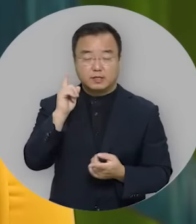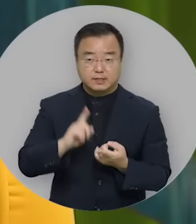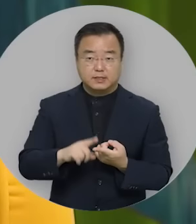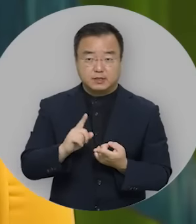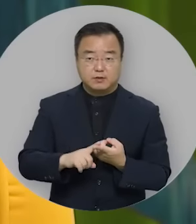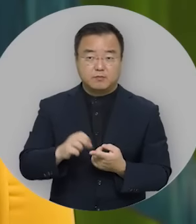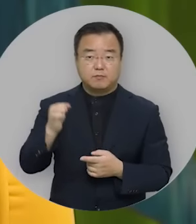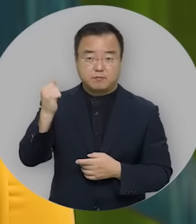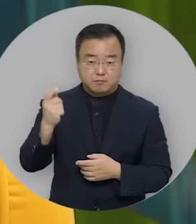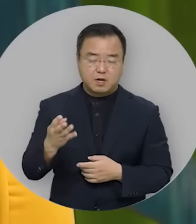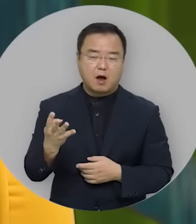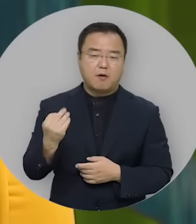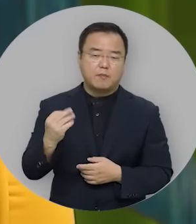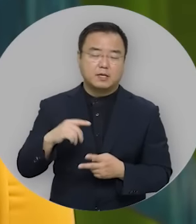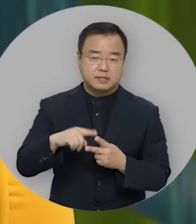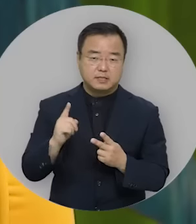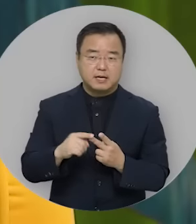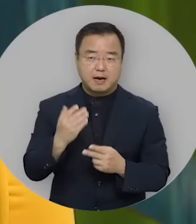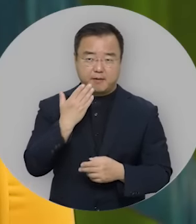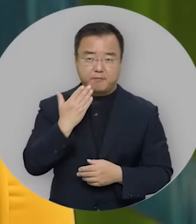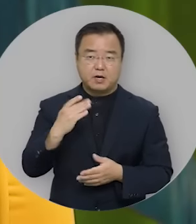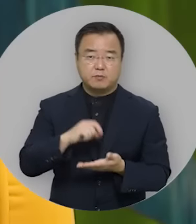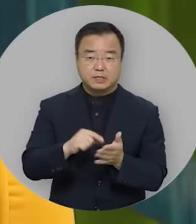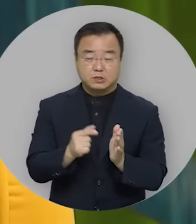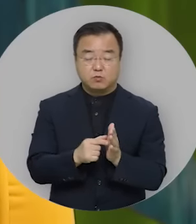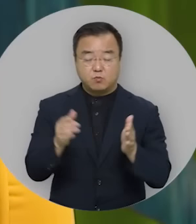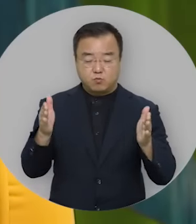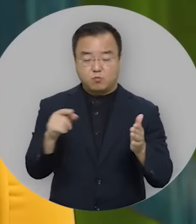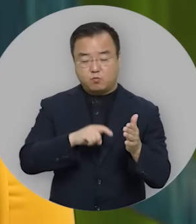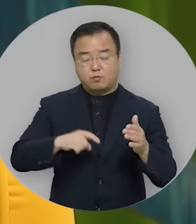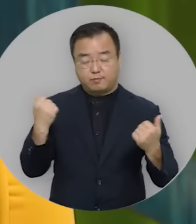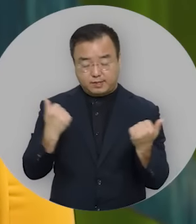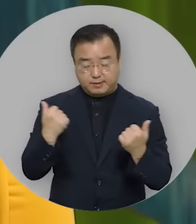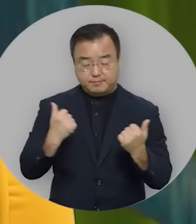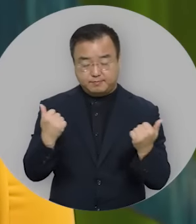그게 몇 차례가 되든 가능한 범위 내에서는 모든 협의의 과정을 거치면서